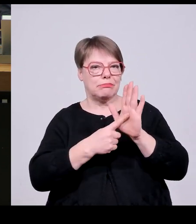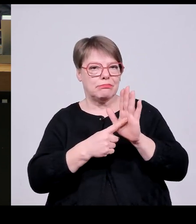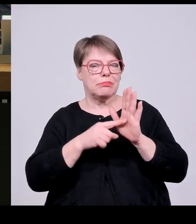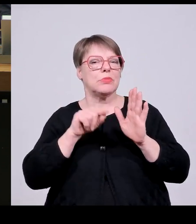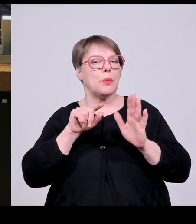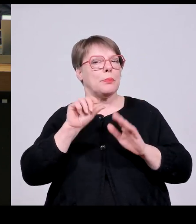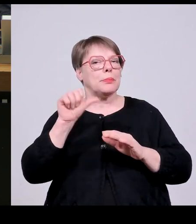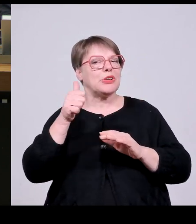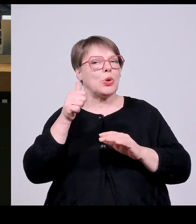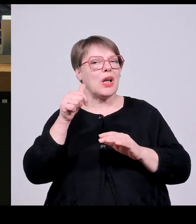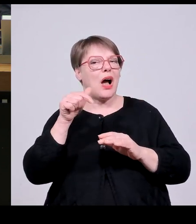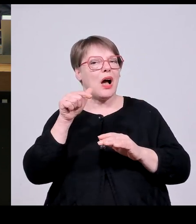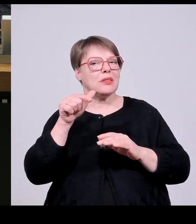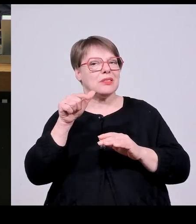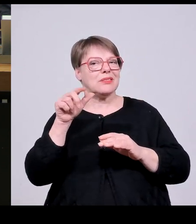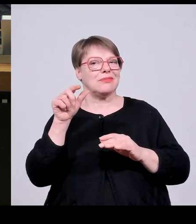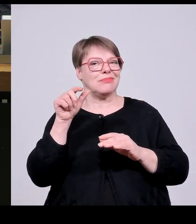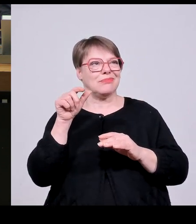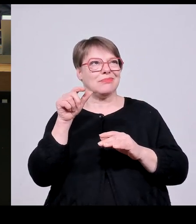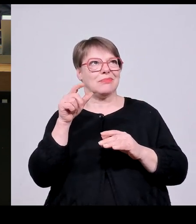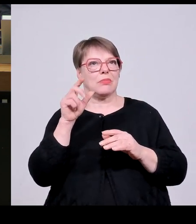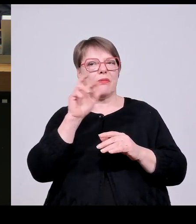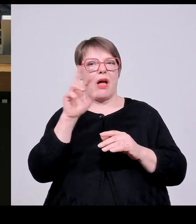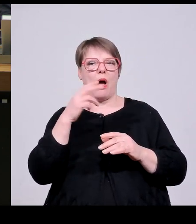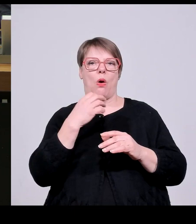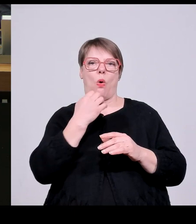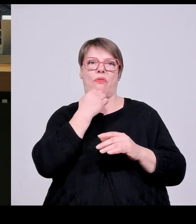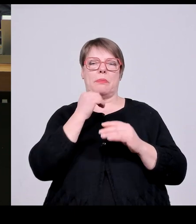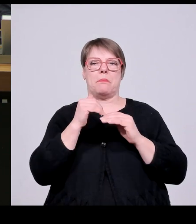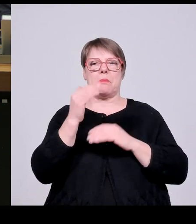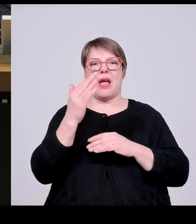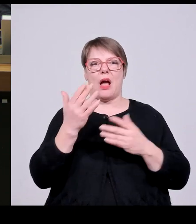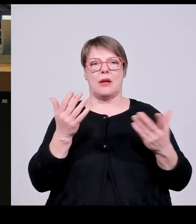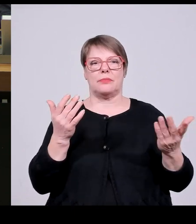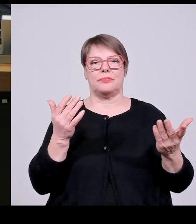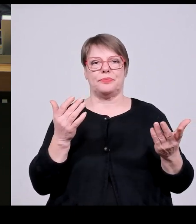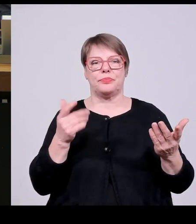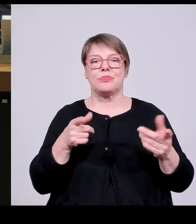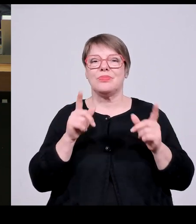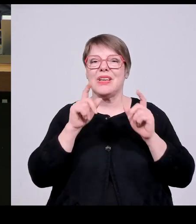Anwendung auch auf die Regelungen einer vollständigen Wiederholungswahl erstrecken würde.